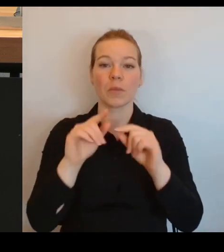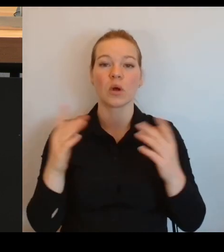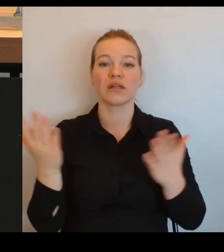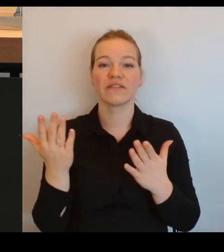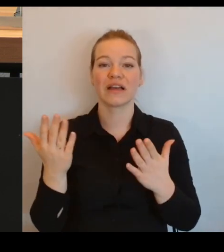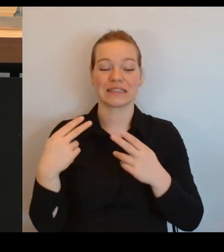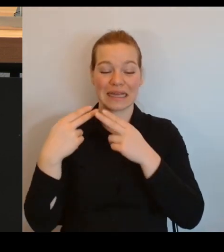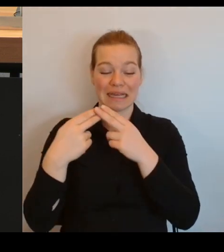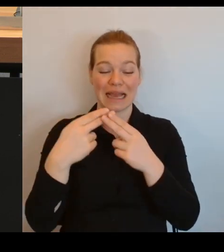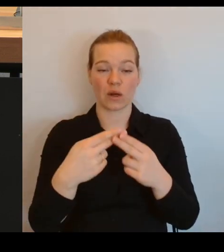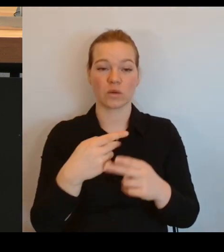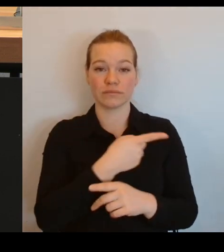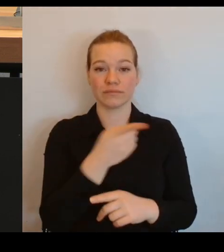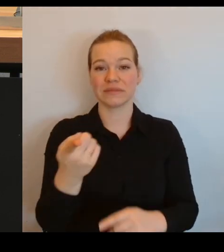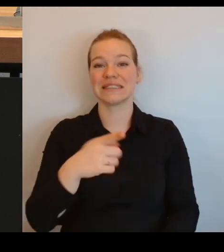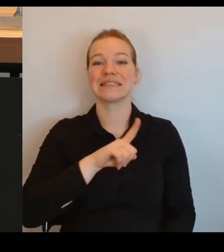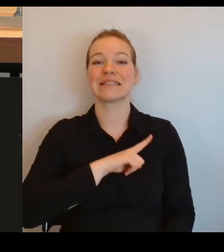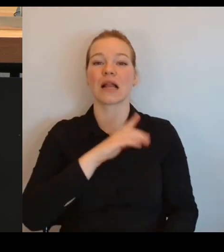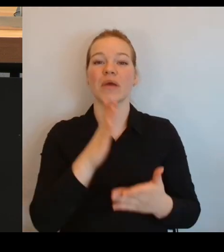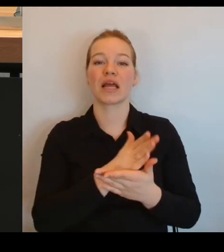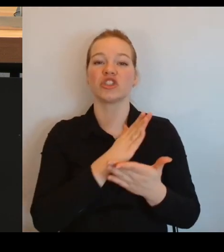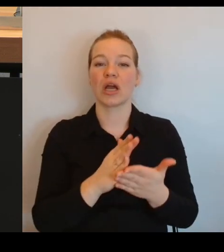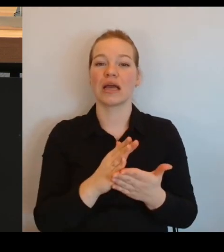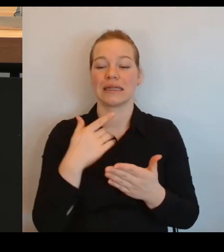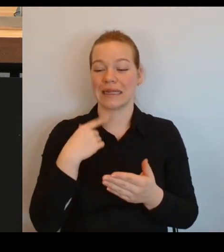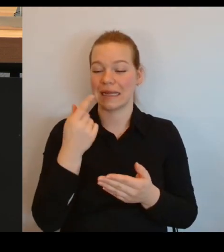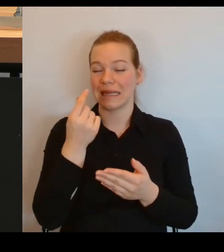So wie dieser Senat mit dem Geld umgeht,